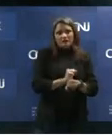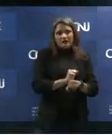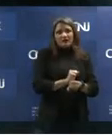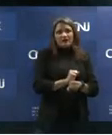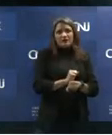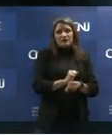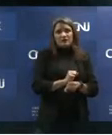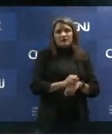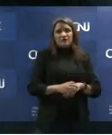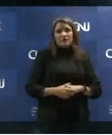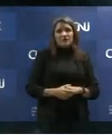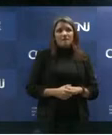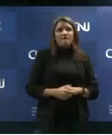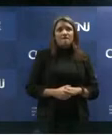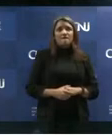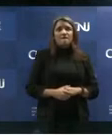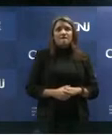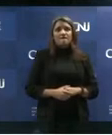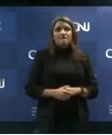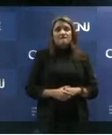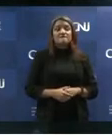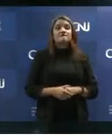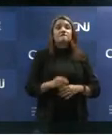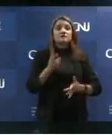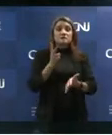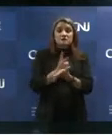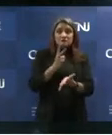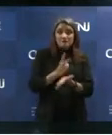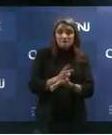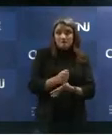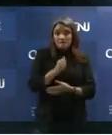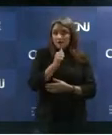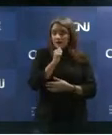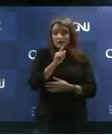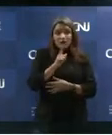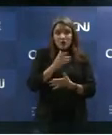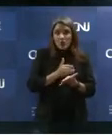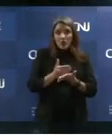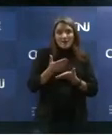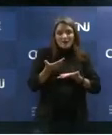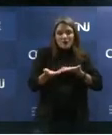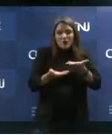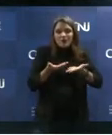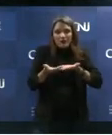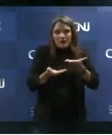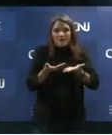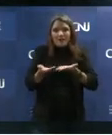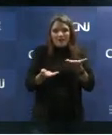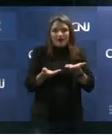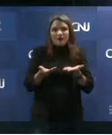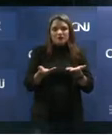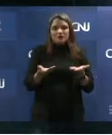e ainda que ela não tenha iniciado o tratamento, o que eu fico pensando numa doença grave como essa.